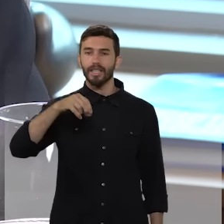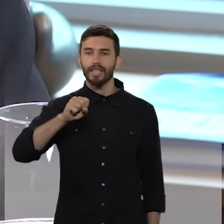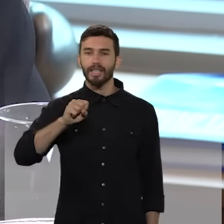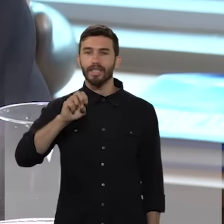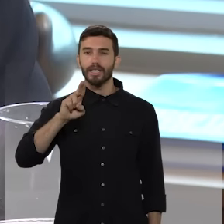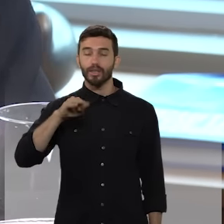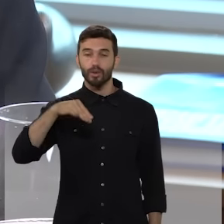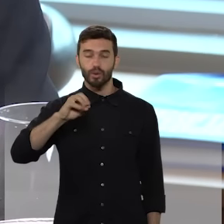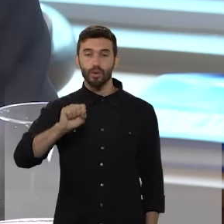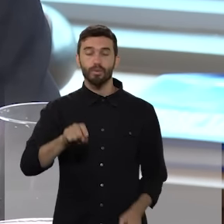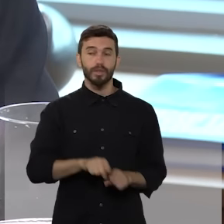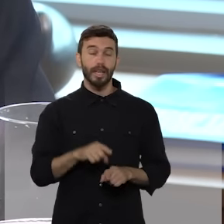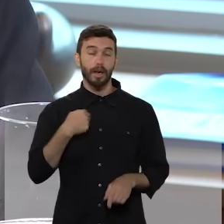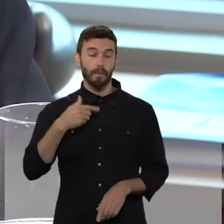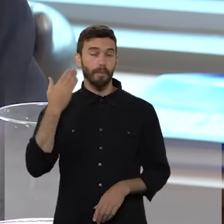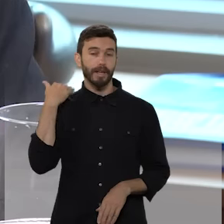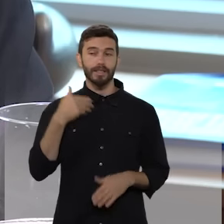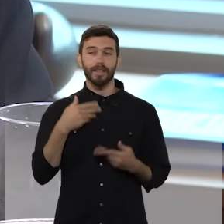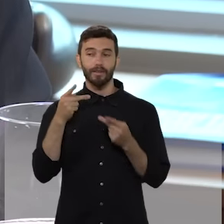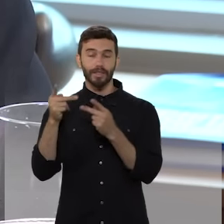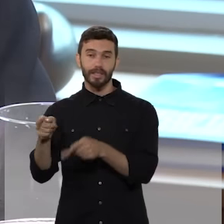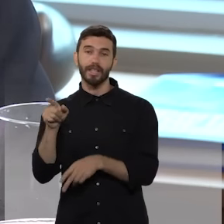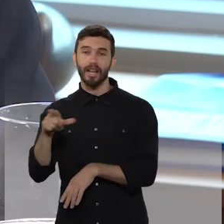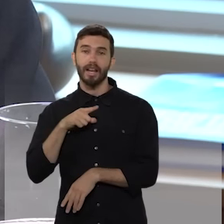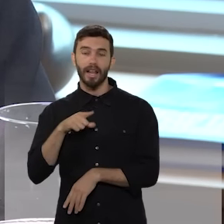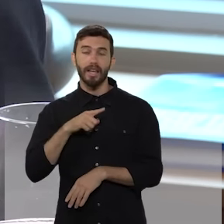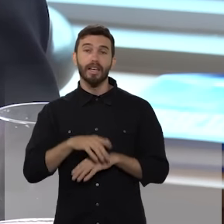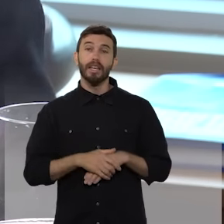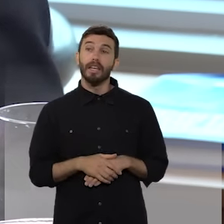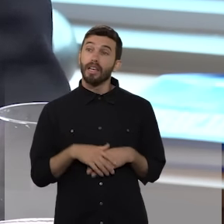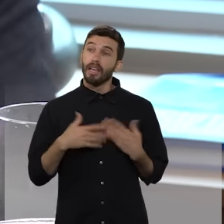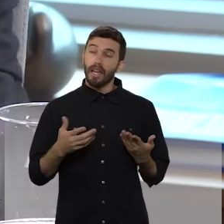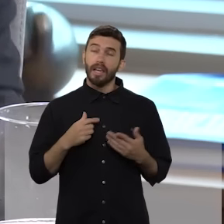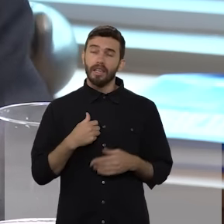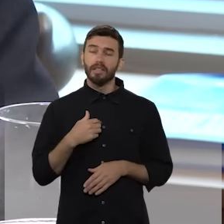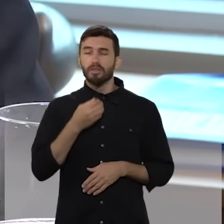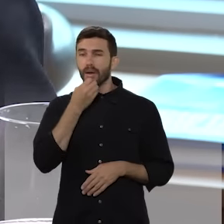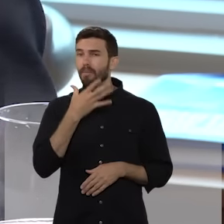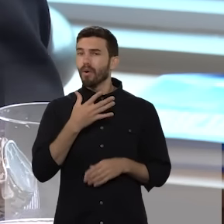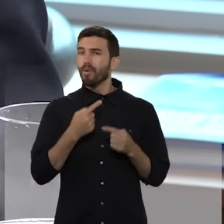agora 20 dias atrás, até estivemos juntos lá. E isso é uma vantagem também competitiva e é um